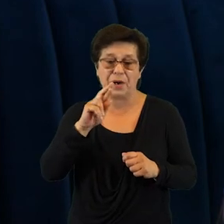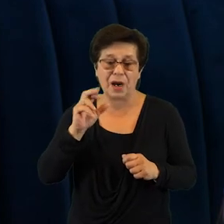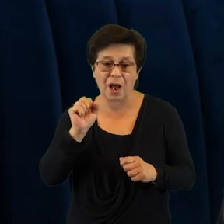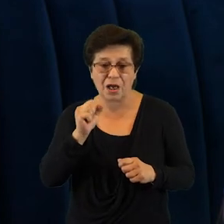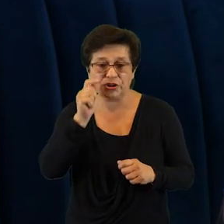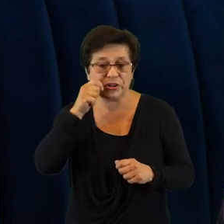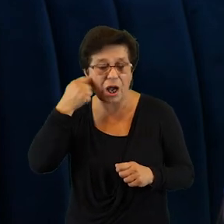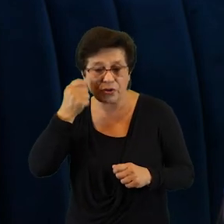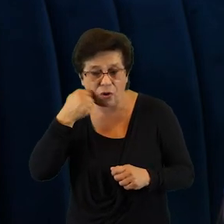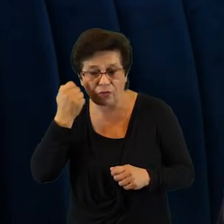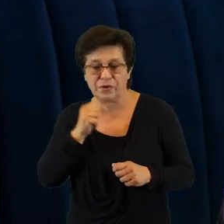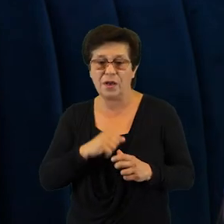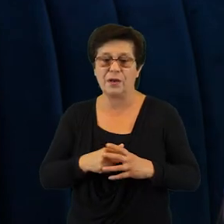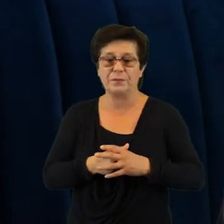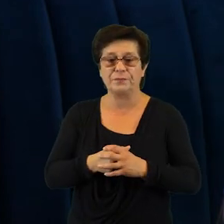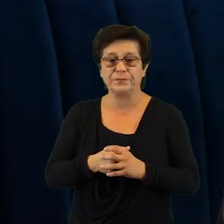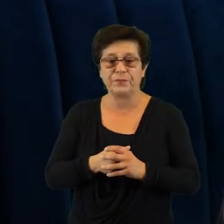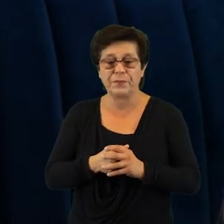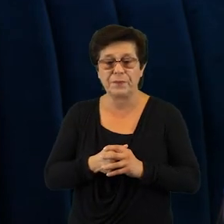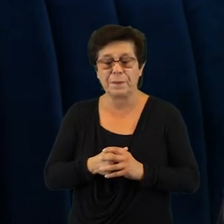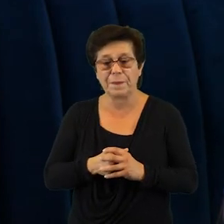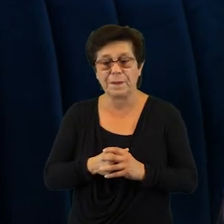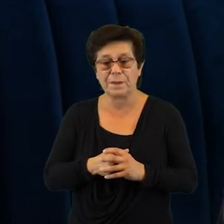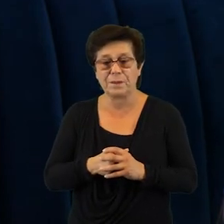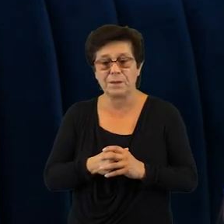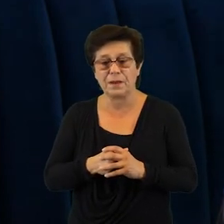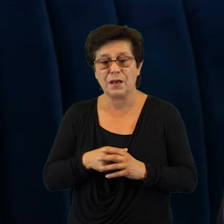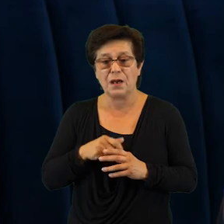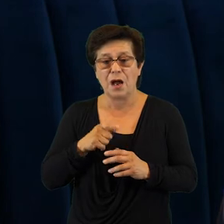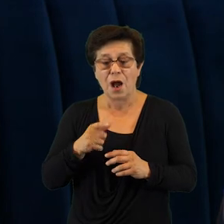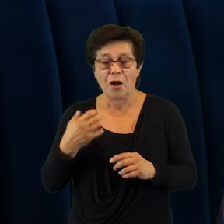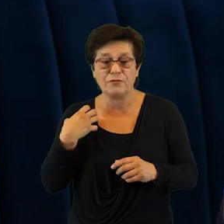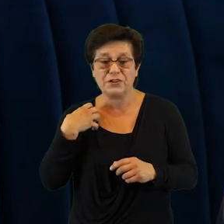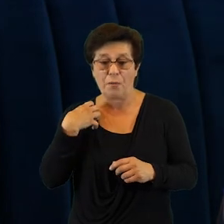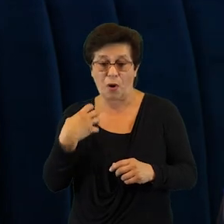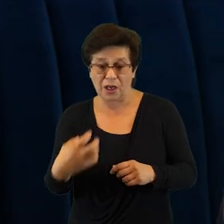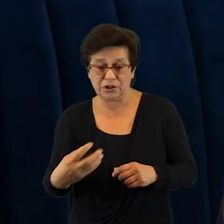i dziad Chaim Zelig Słonimski wzbogacili polską kulturę,